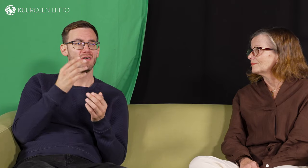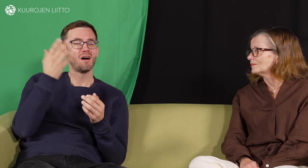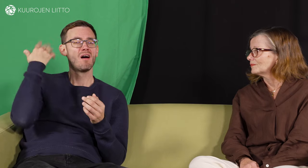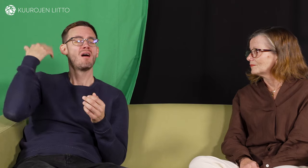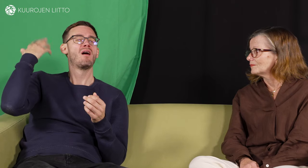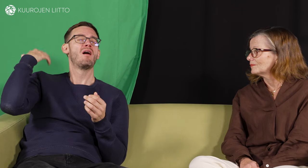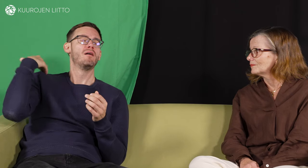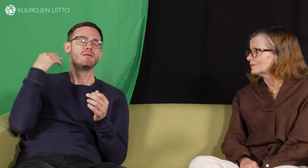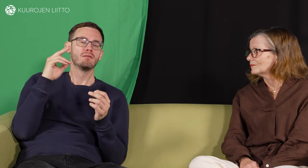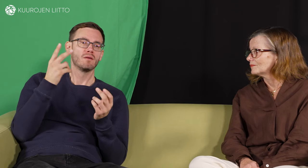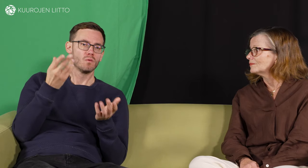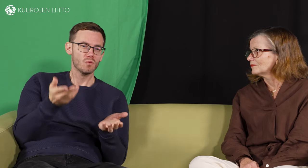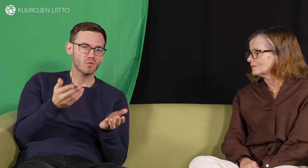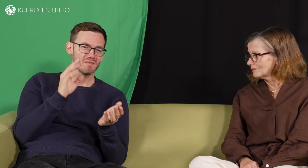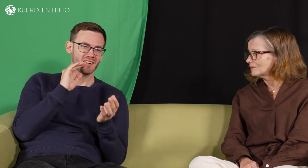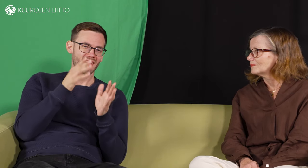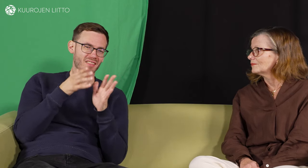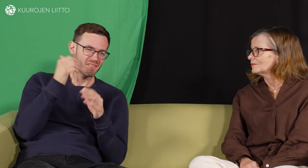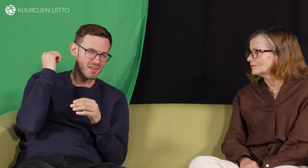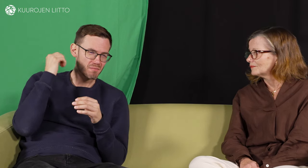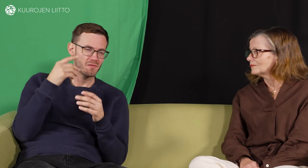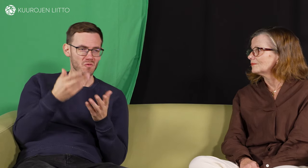Kirjastosta löytyy myös vanhoja kaitafilmejä.